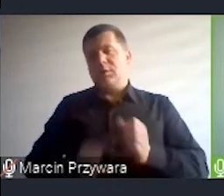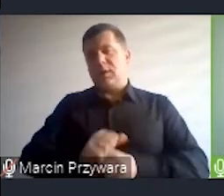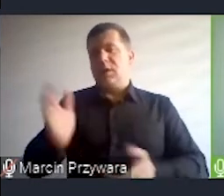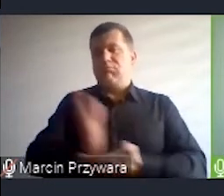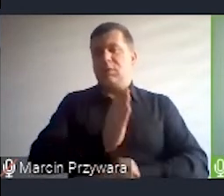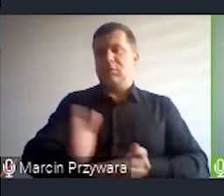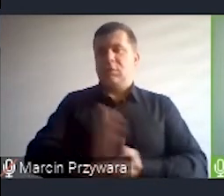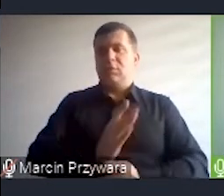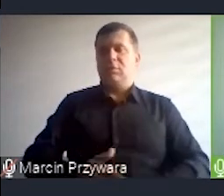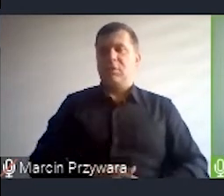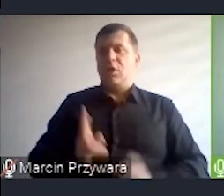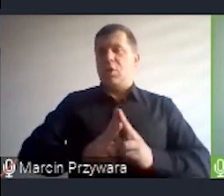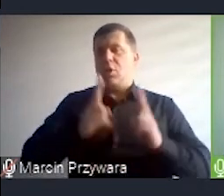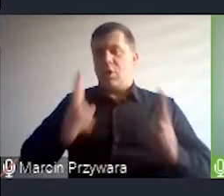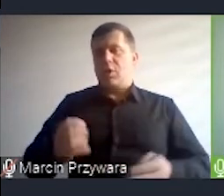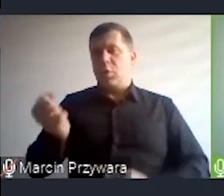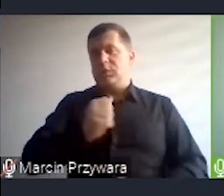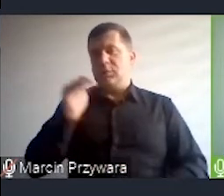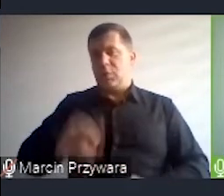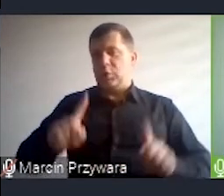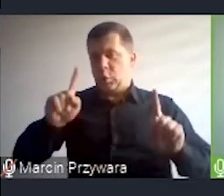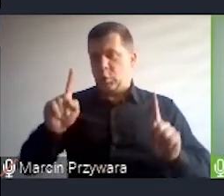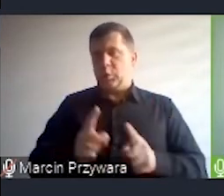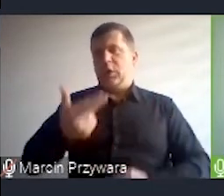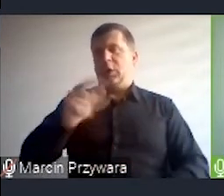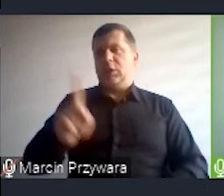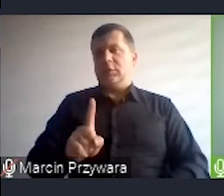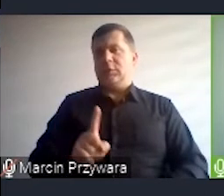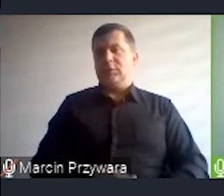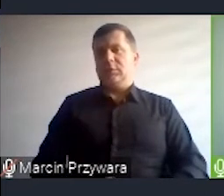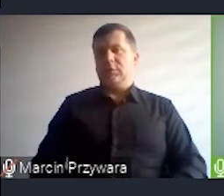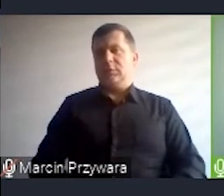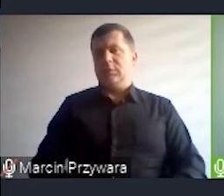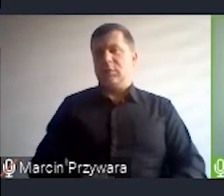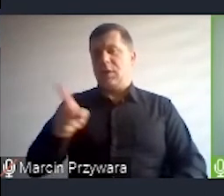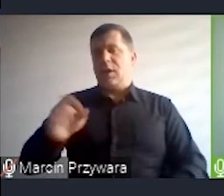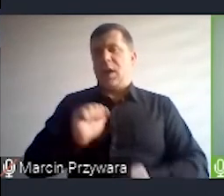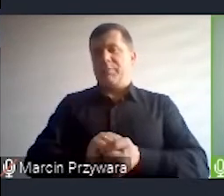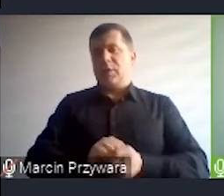i okres użytkowania może być krótszy niż jego amortyzacja.